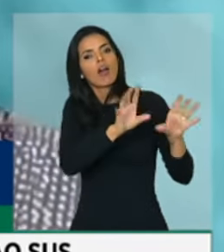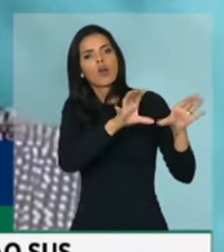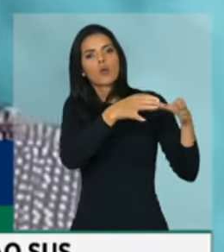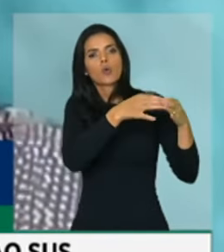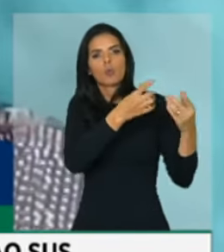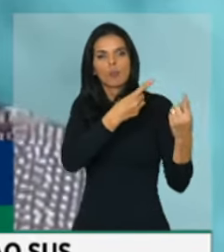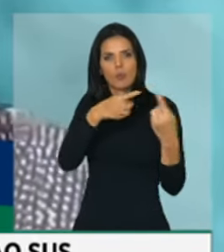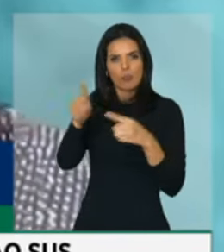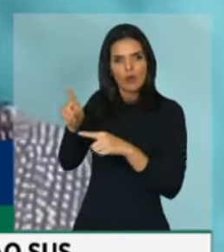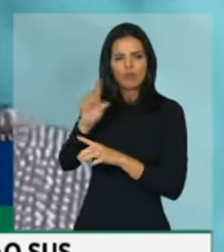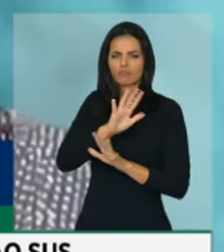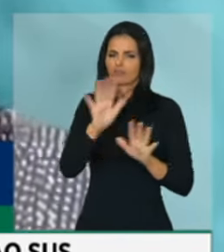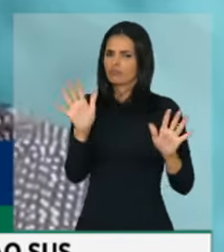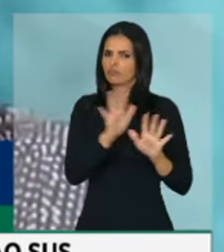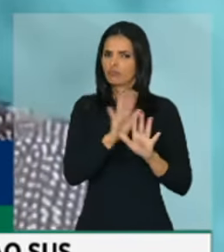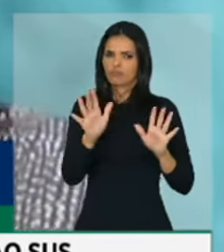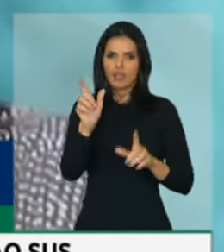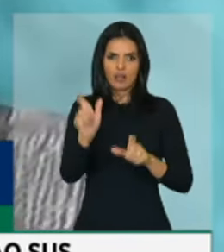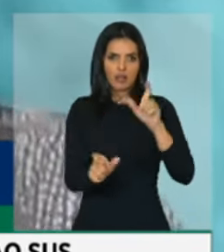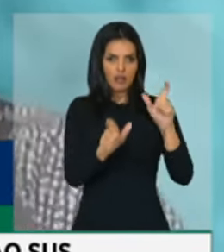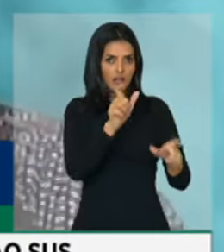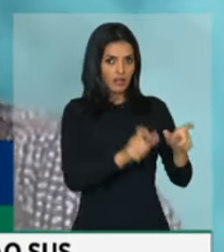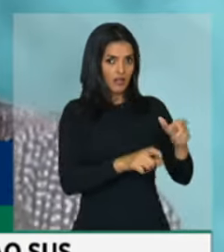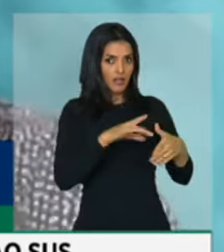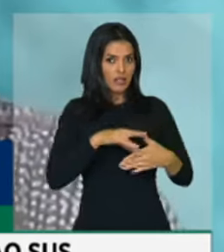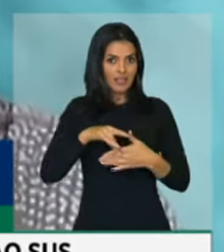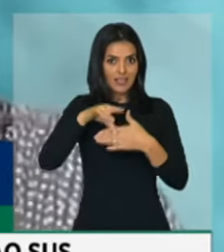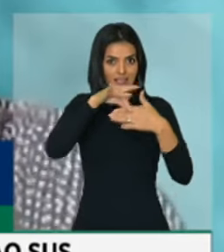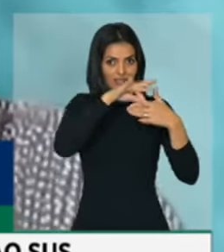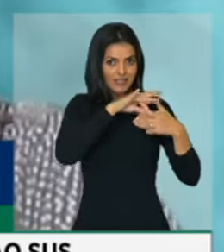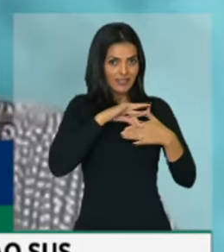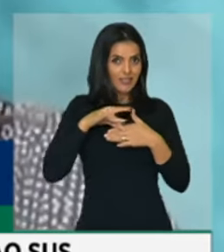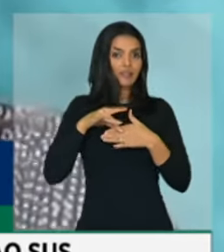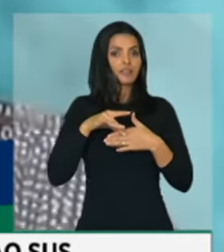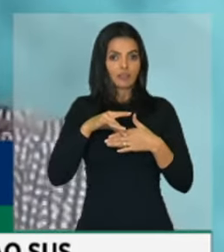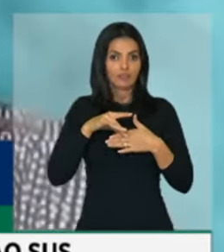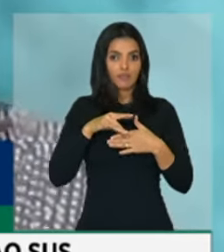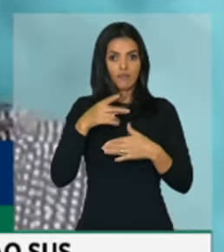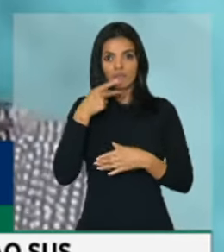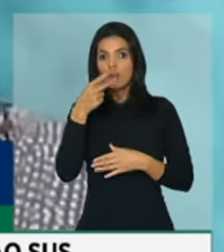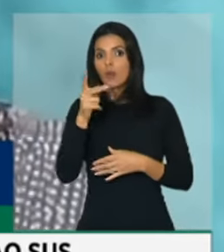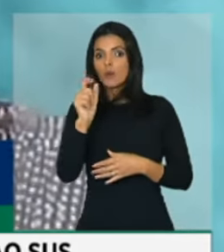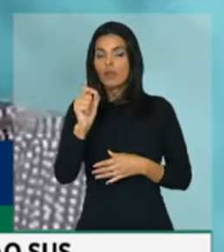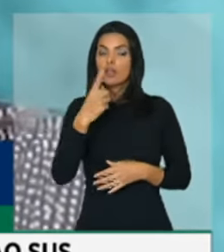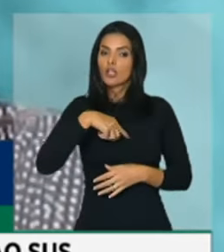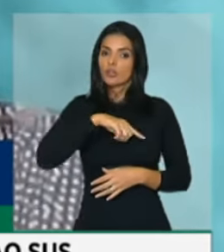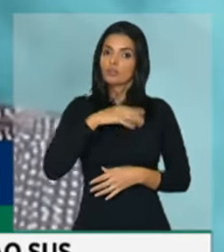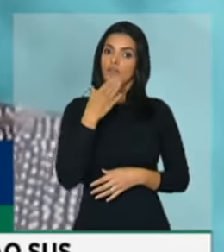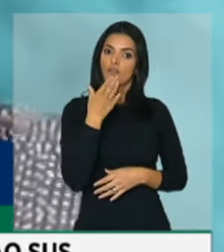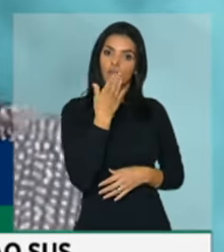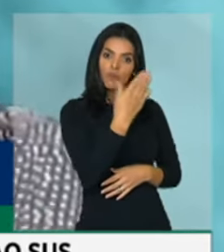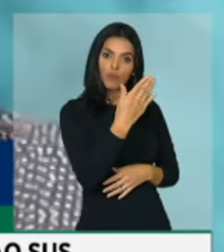NOSSOS LÍDERES. NÓS SOMOS A FAVOR DO PROJETO, É UM PROJETO PARA O SISTEMA COMPLEMENTAR GARANTIR UMA...